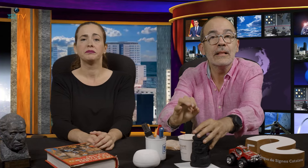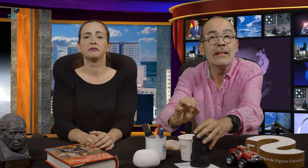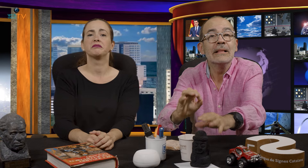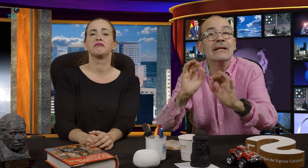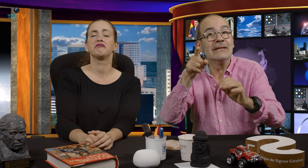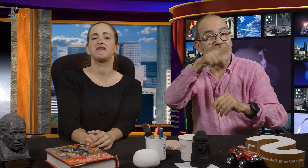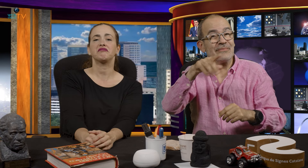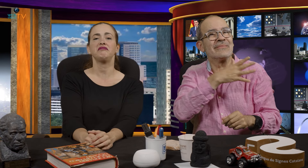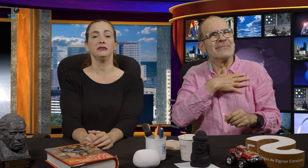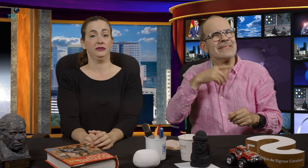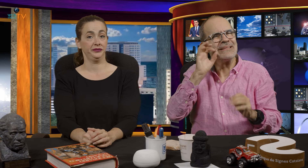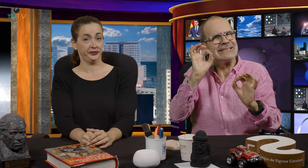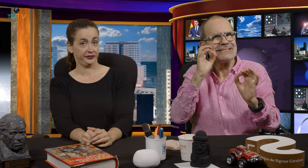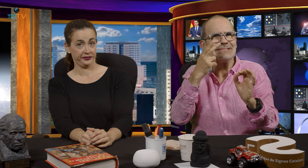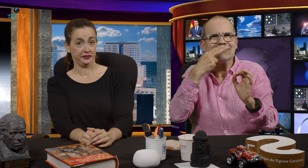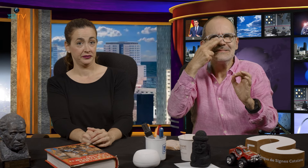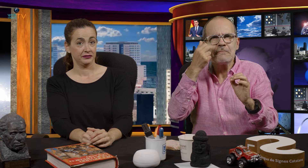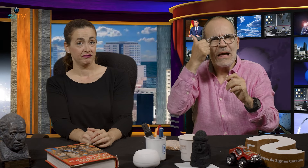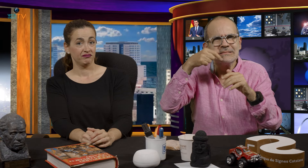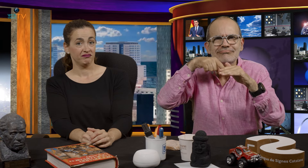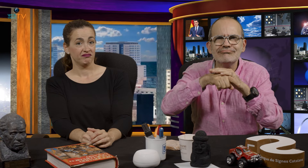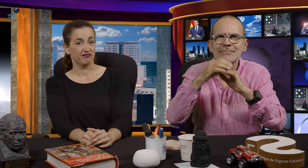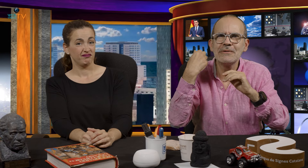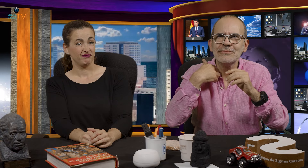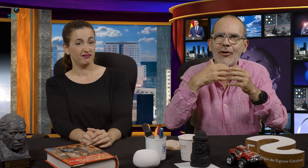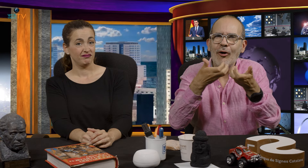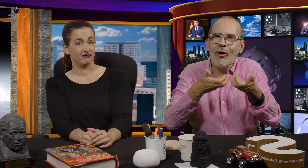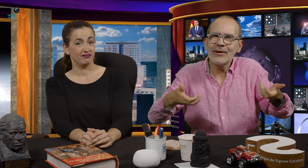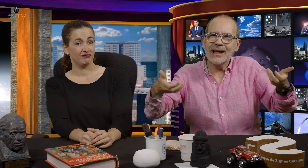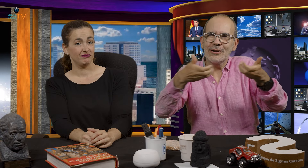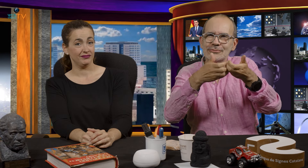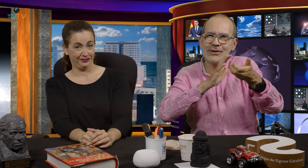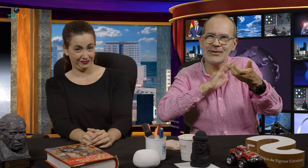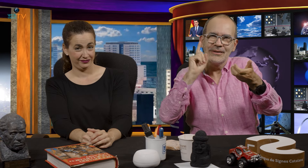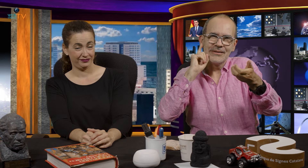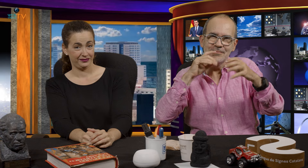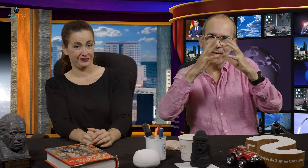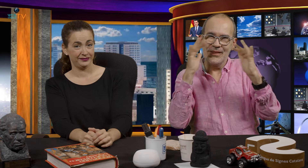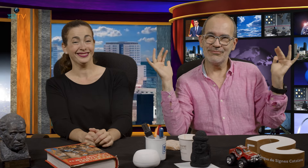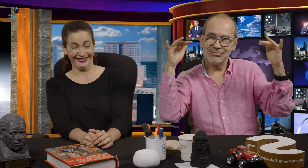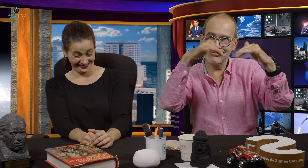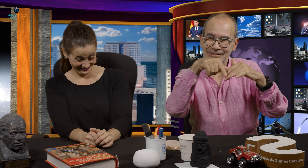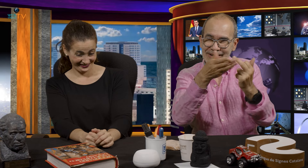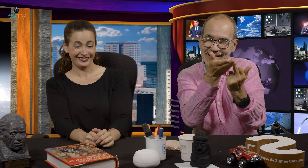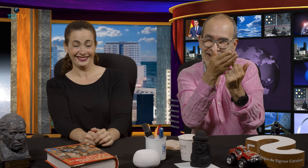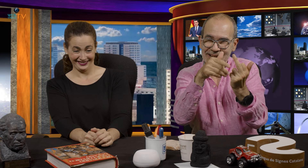Si estáis interesados en saber más detalles sobre este congreso mundial